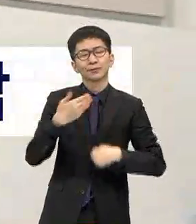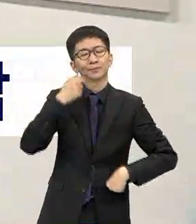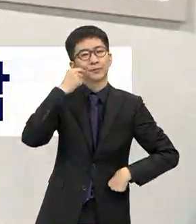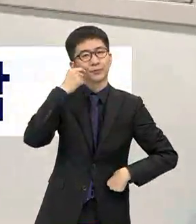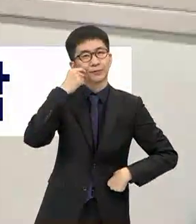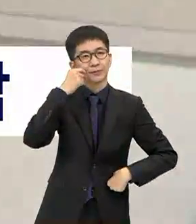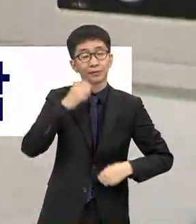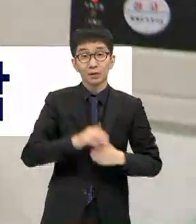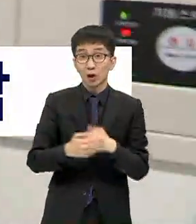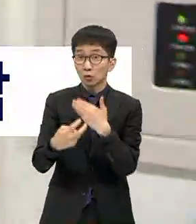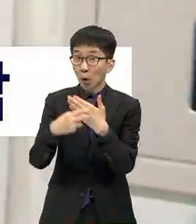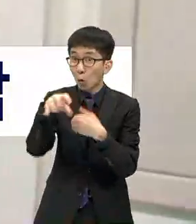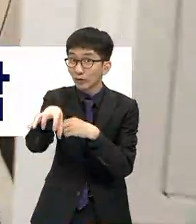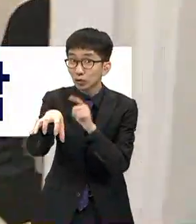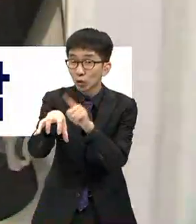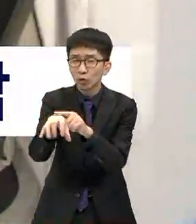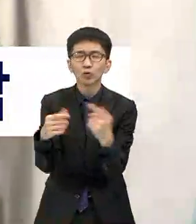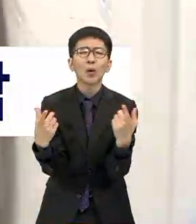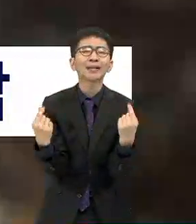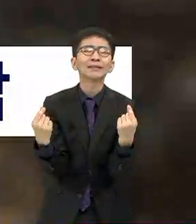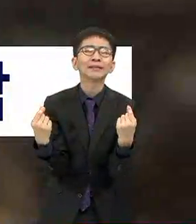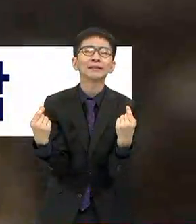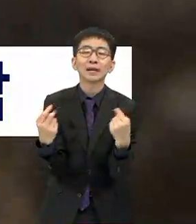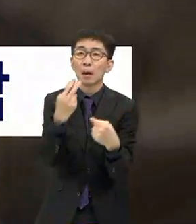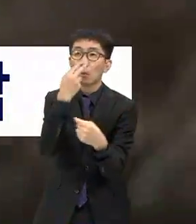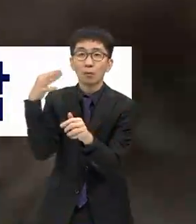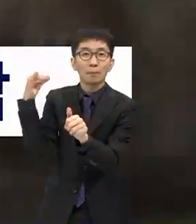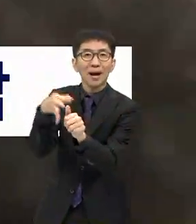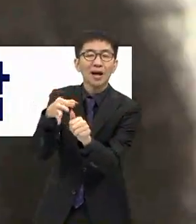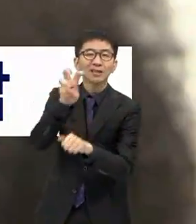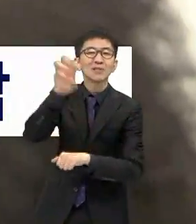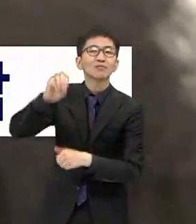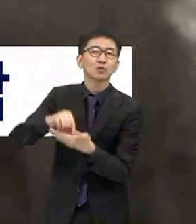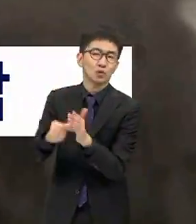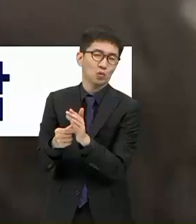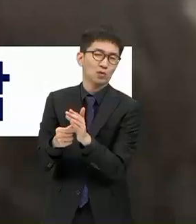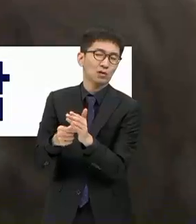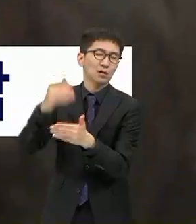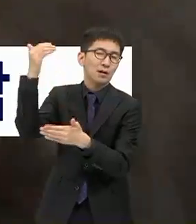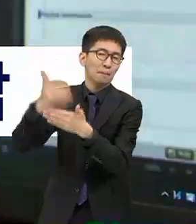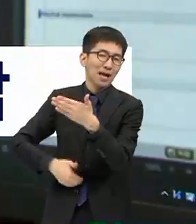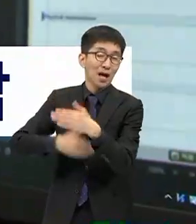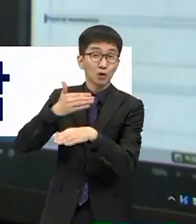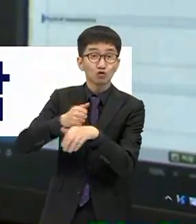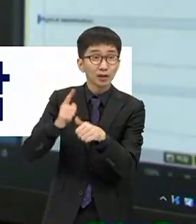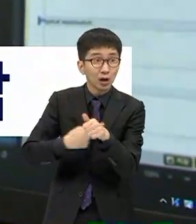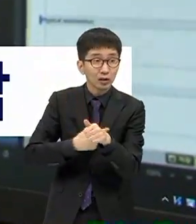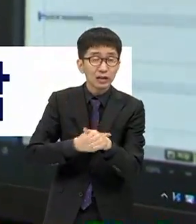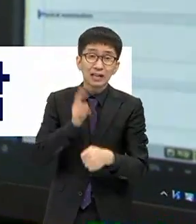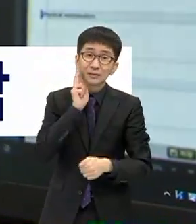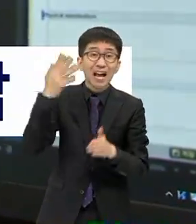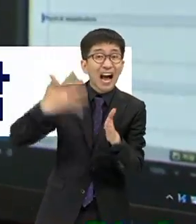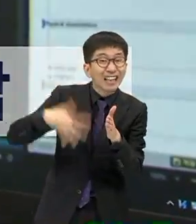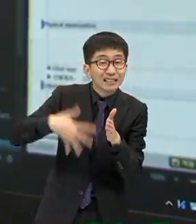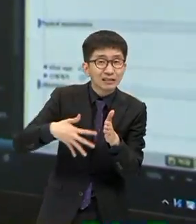환자를 받은 대형병원도 건강보험공단 급여가 30% 깎이는 만큼 비중증 환자를 동네 병원으로 돌려보내는 경우가 많습니다.